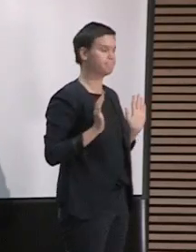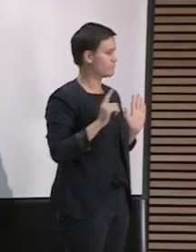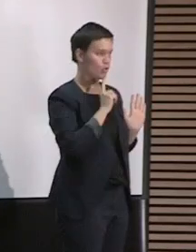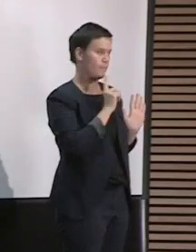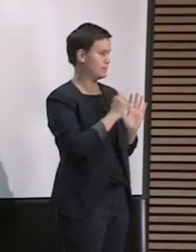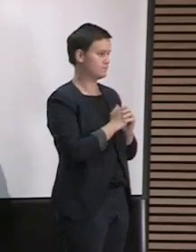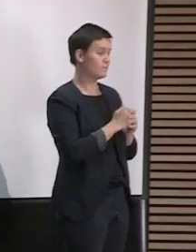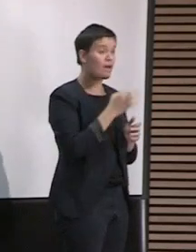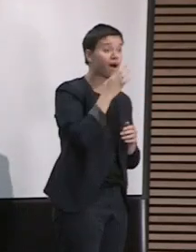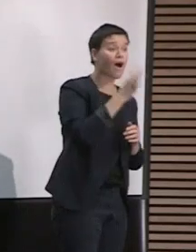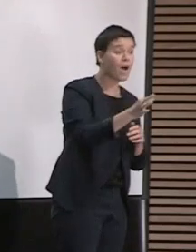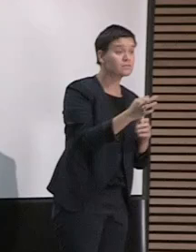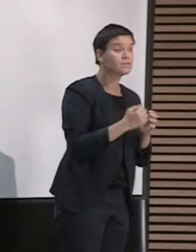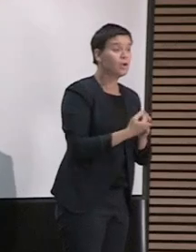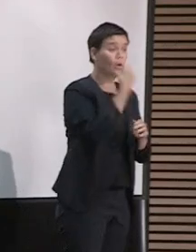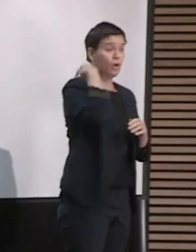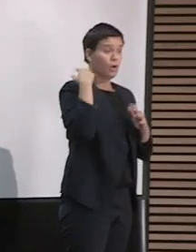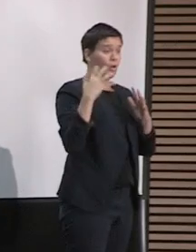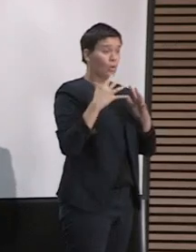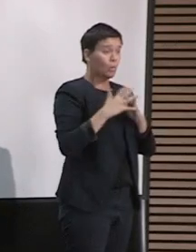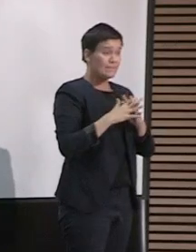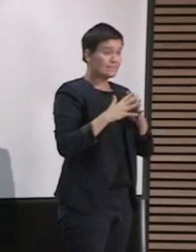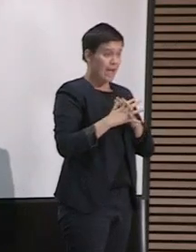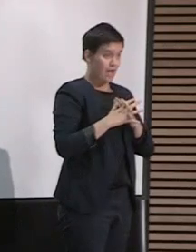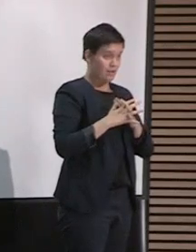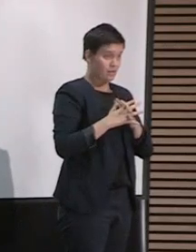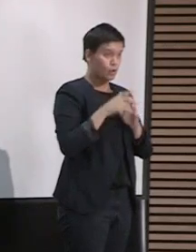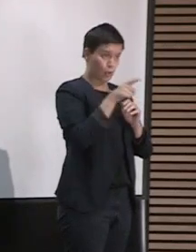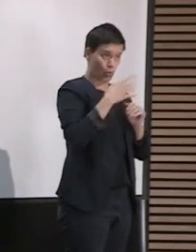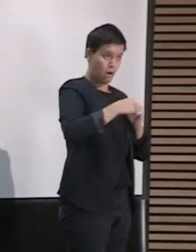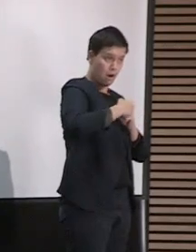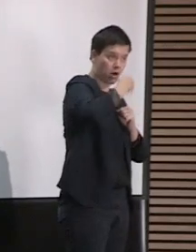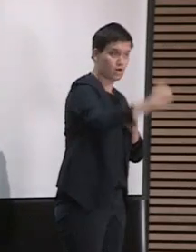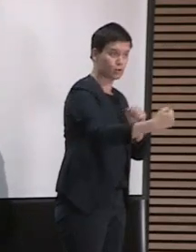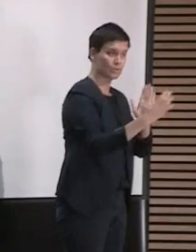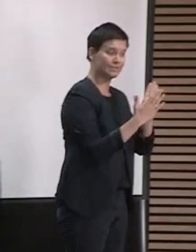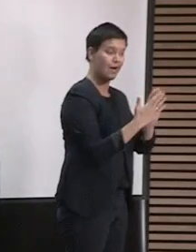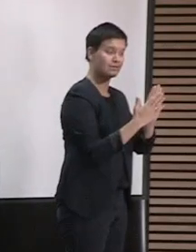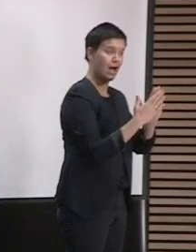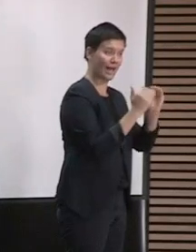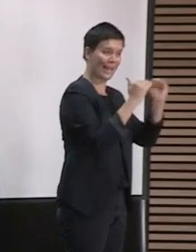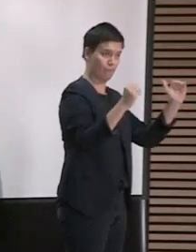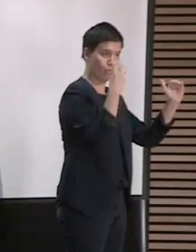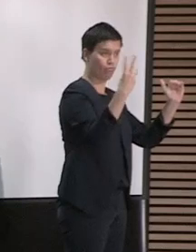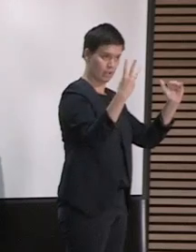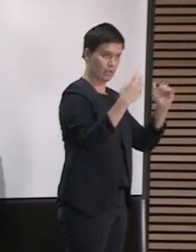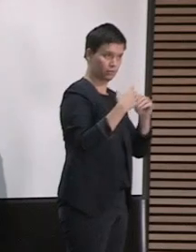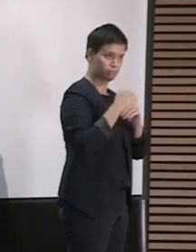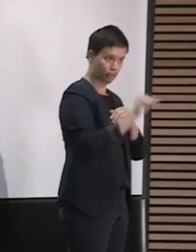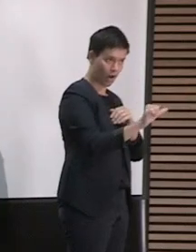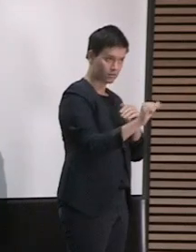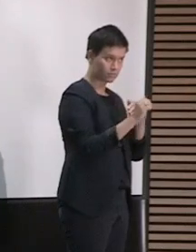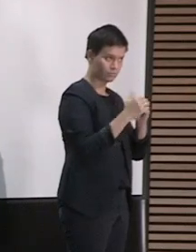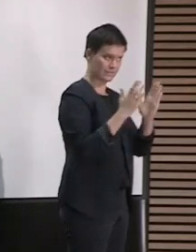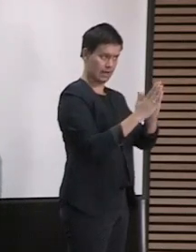tuatanga ki te mahi i tena.